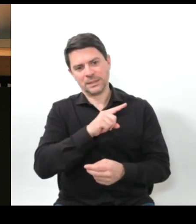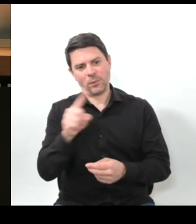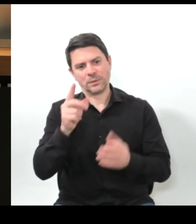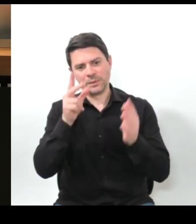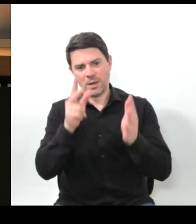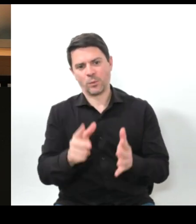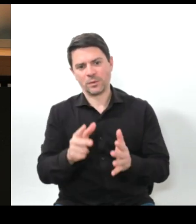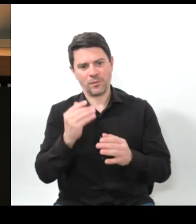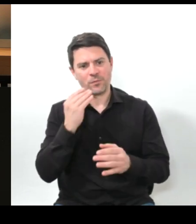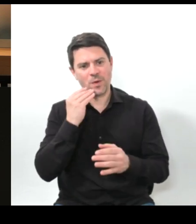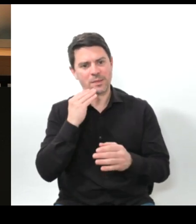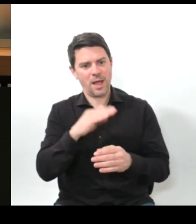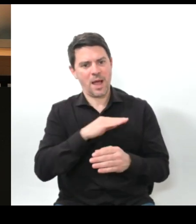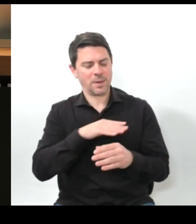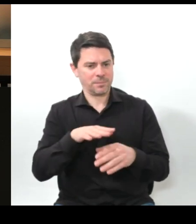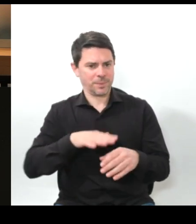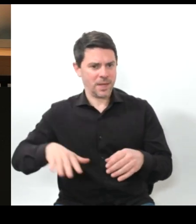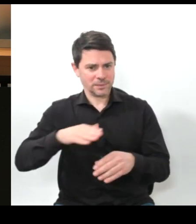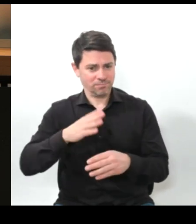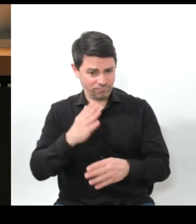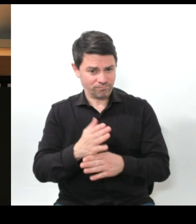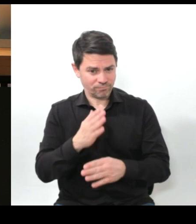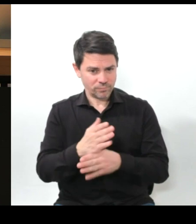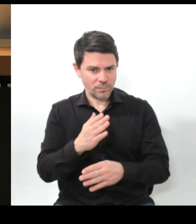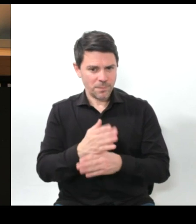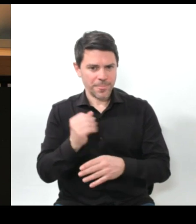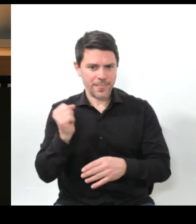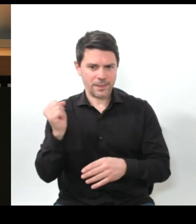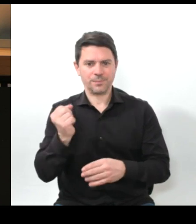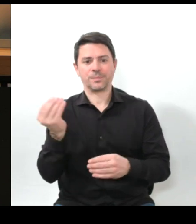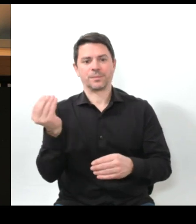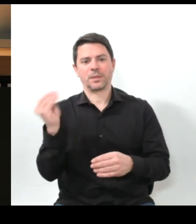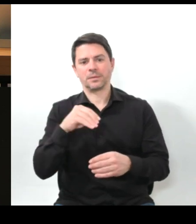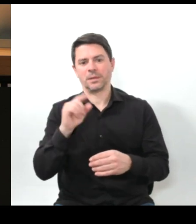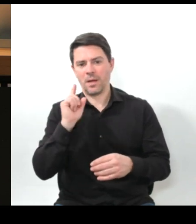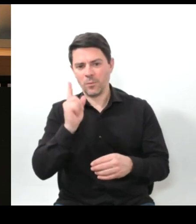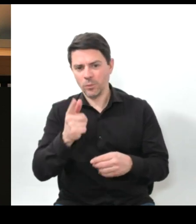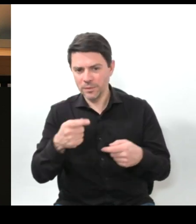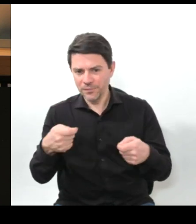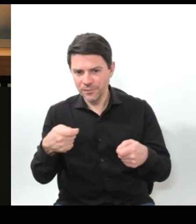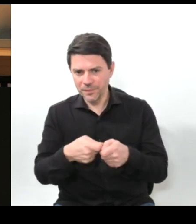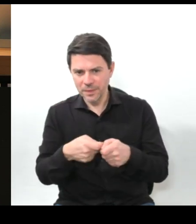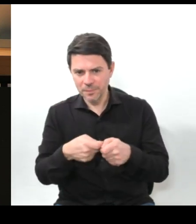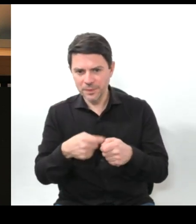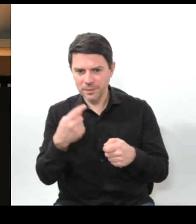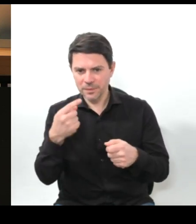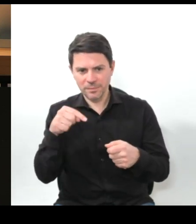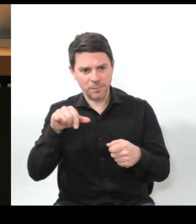Das, schieben Sie es bitte nicht auf den schrecklichen Angriffskrieg Putins Russlands gegen die Ukraine.